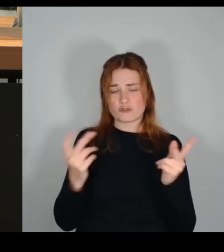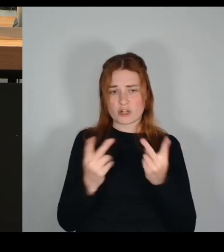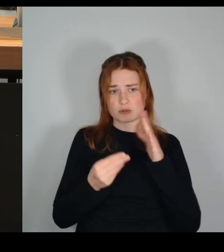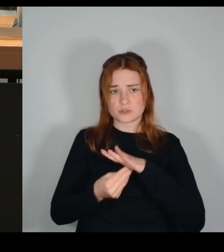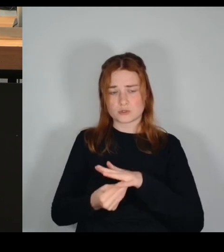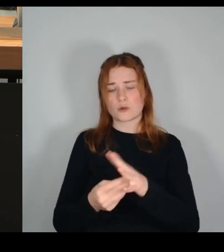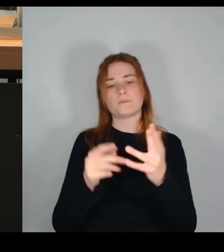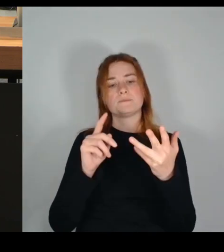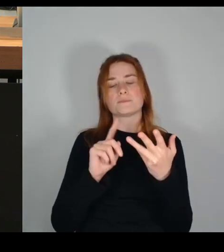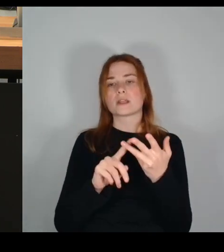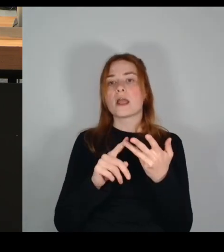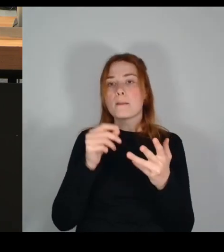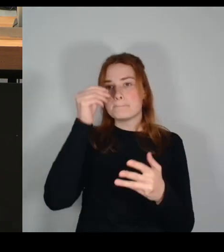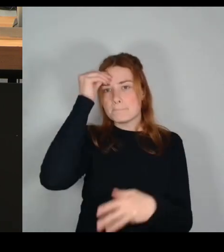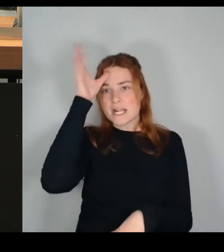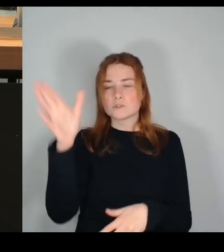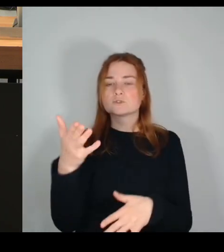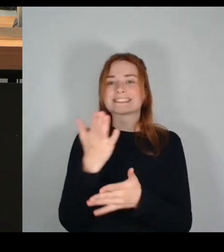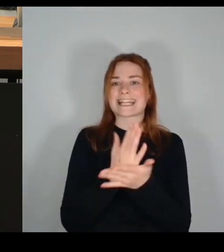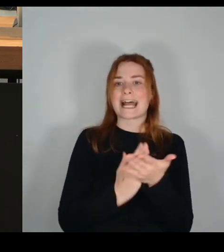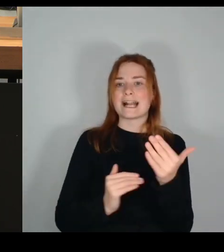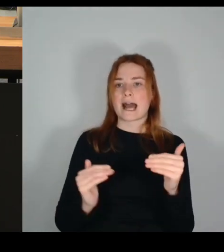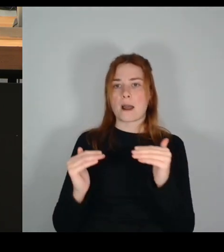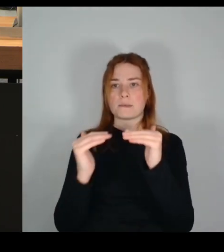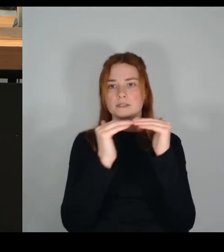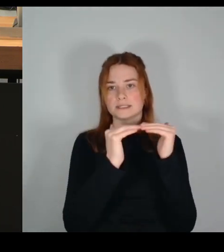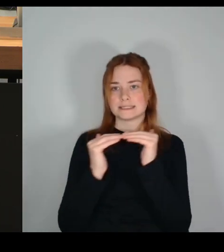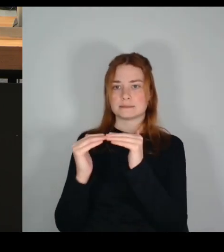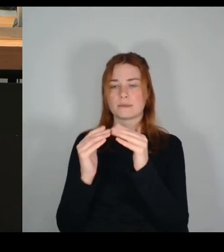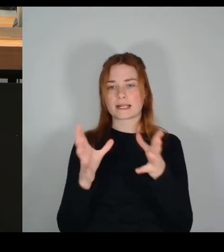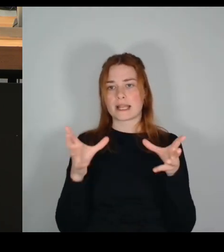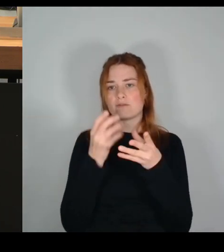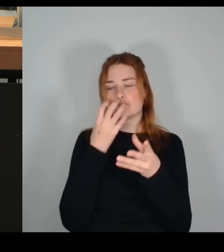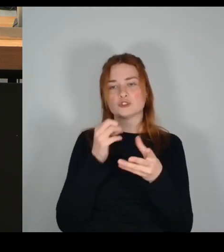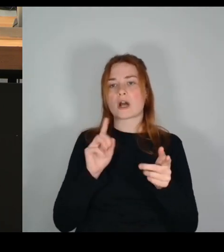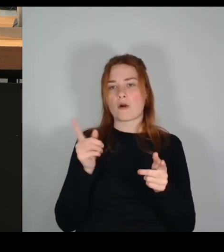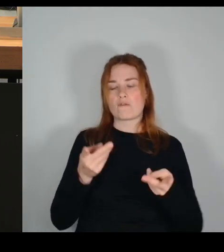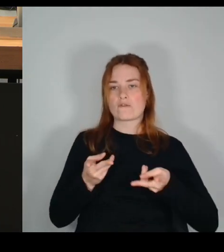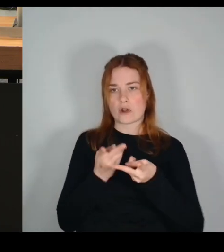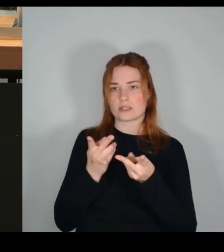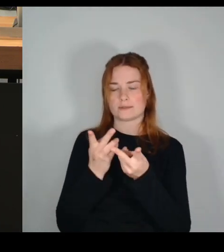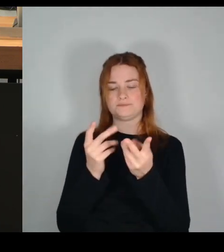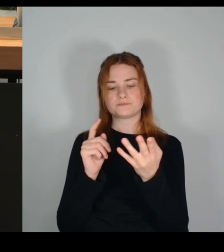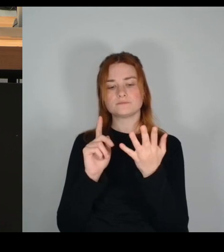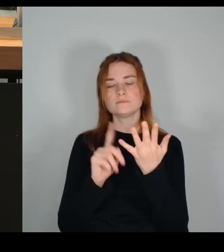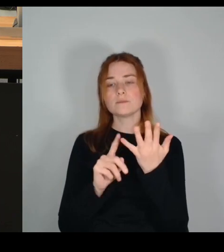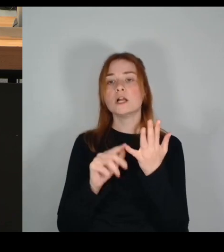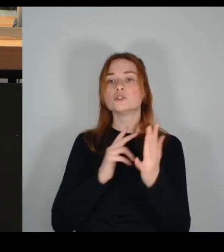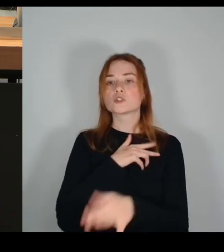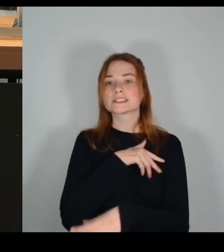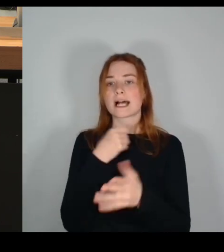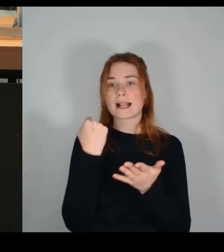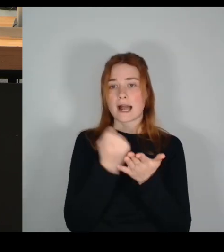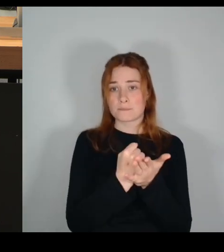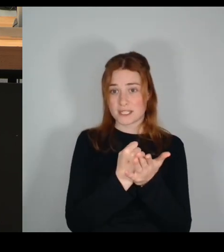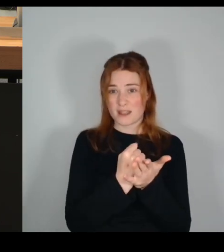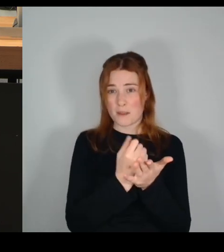Und wir müssen die Sozialämter personell weiter stärken, damit Grundsicherungsempfänger nicht monatelang auf die